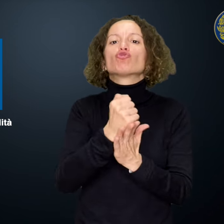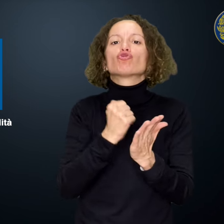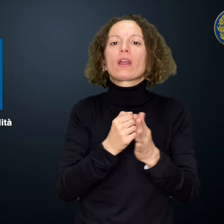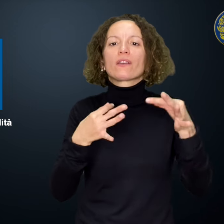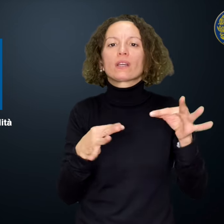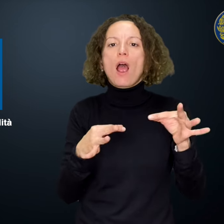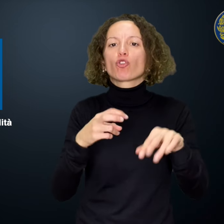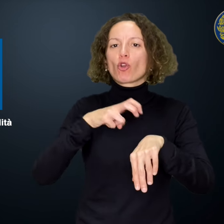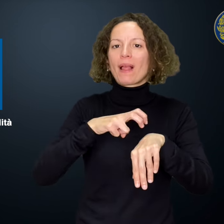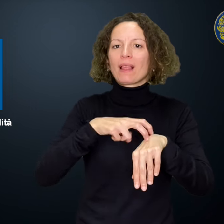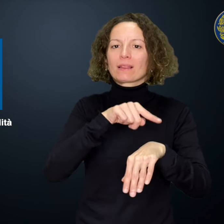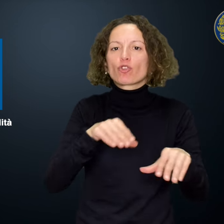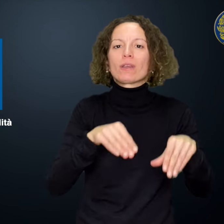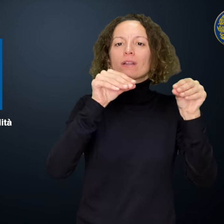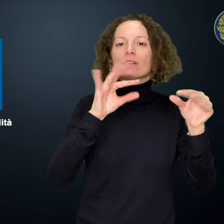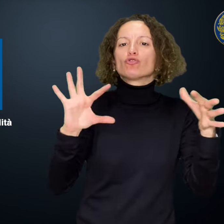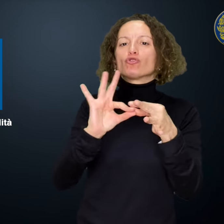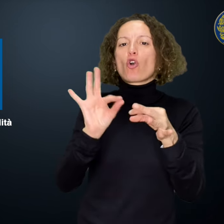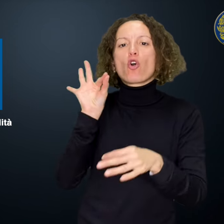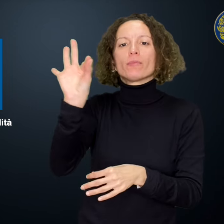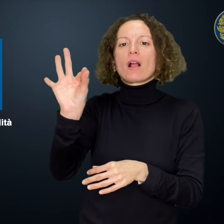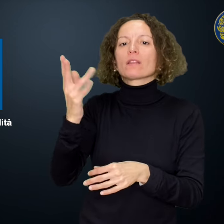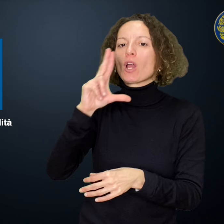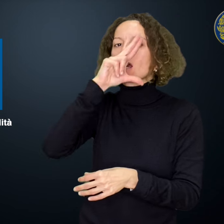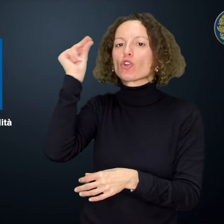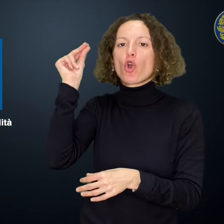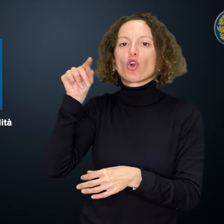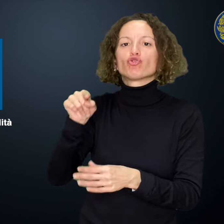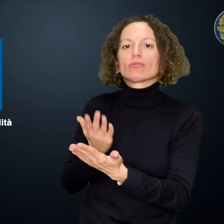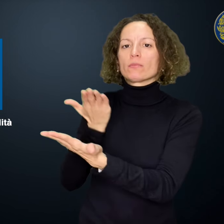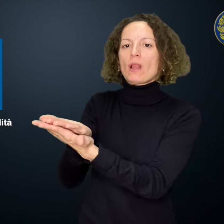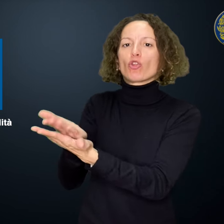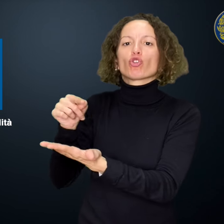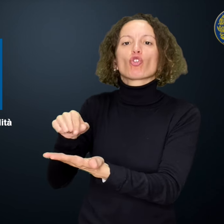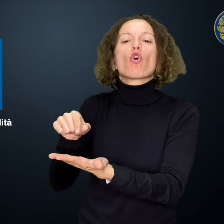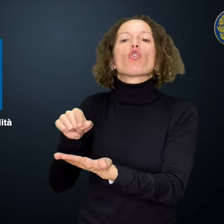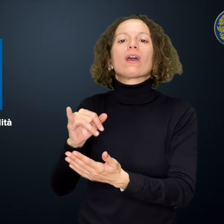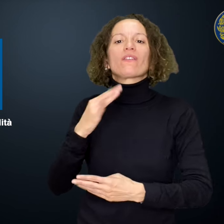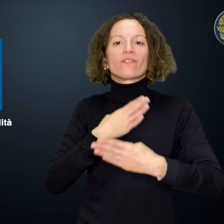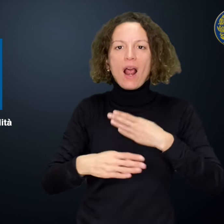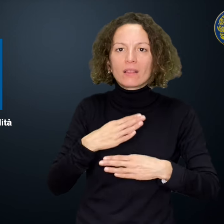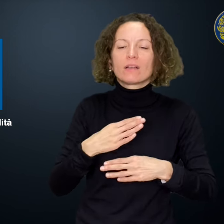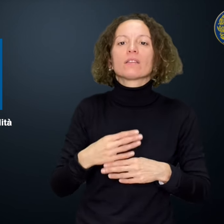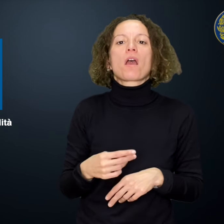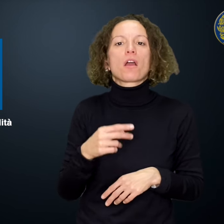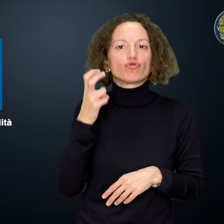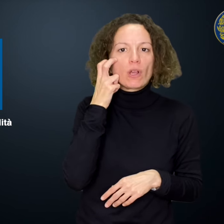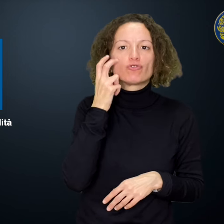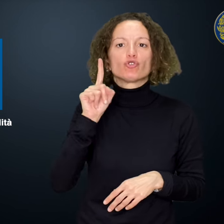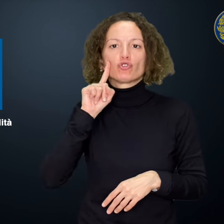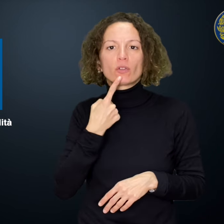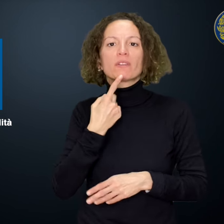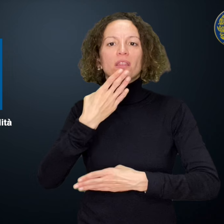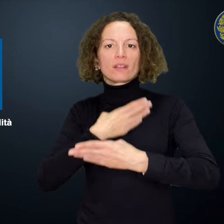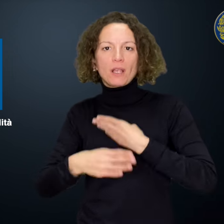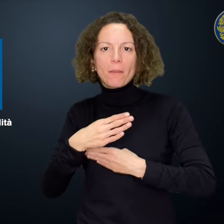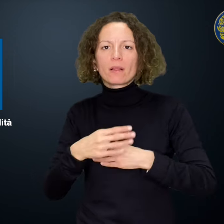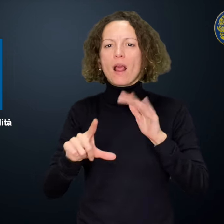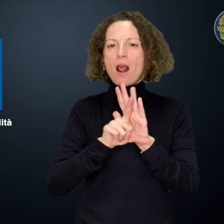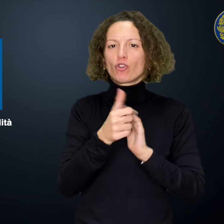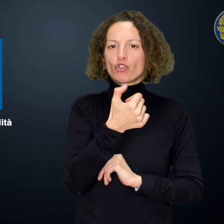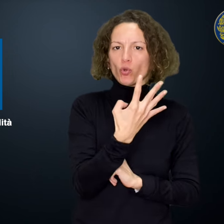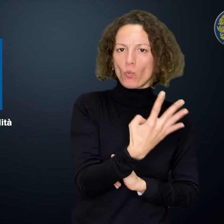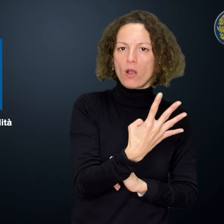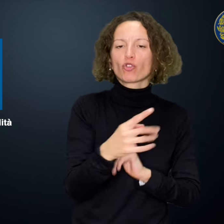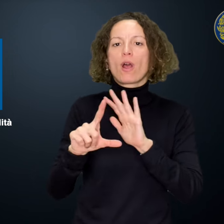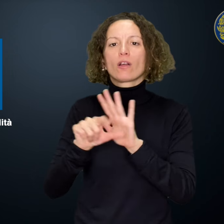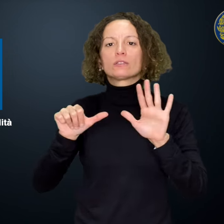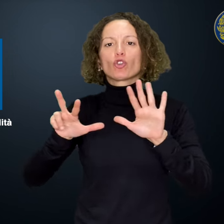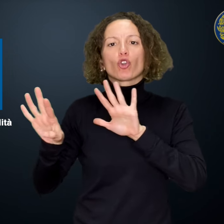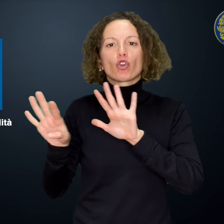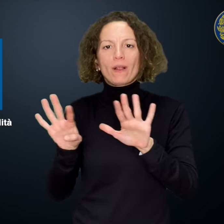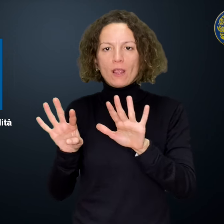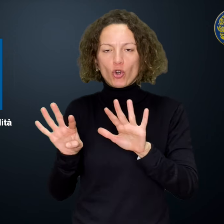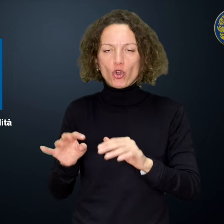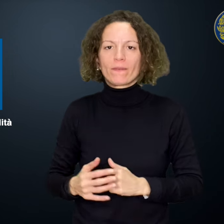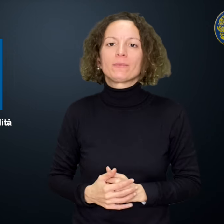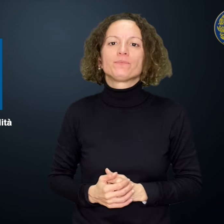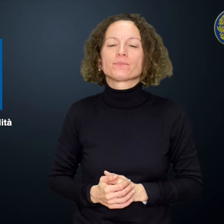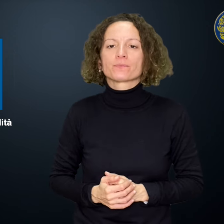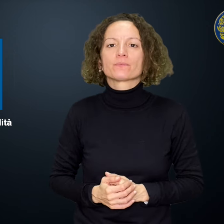• visualizzare il certificato medico introduttivo relativo a una richiesta di riconoscimento della invalidità/ cecità/sordità e disabilità (L.104/92) e L.68/99;